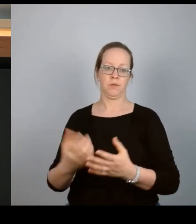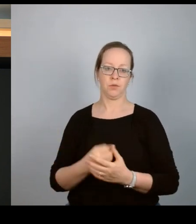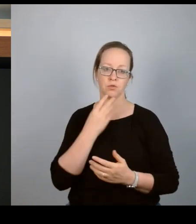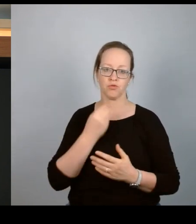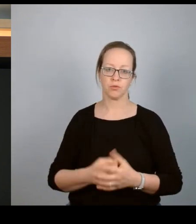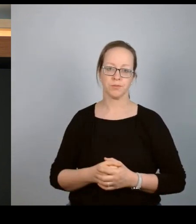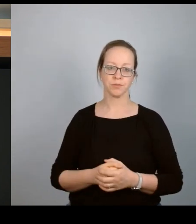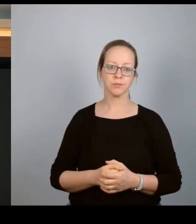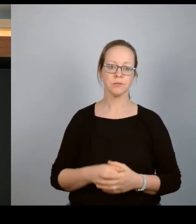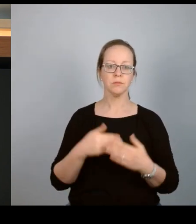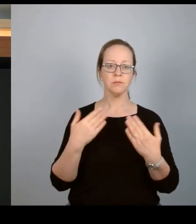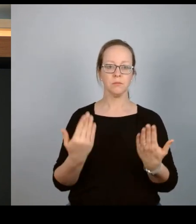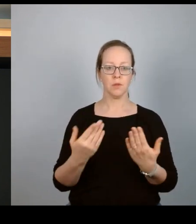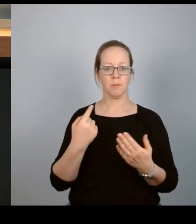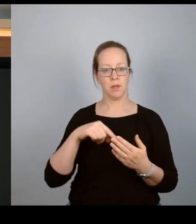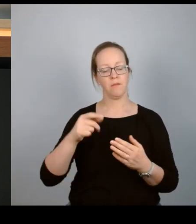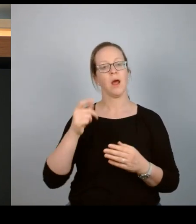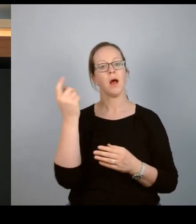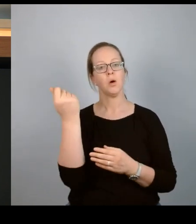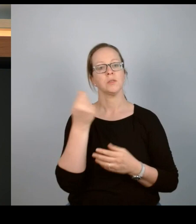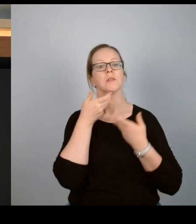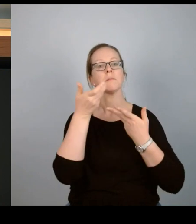Nazis, Reichsbürgern und der AfD bedroht wird,